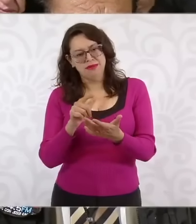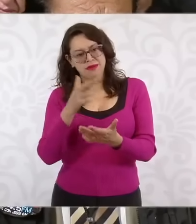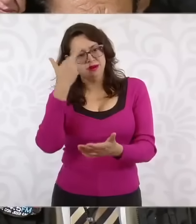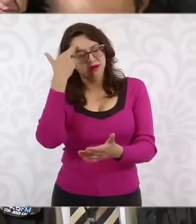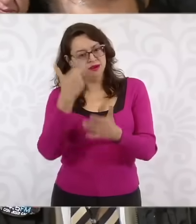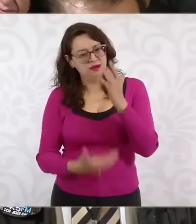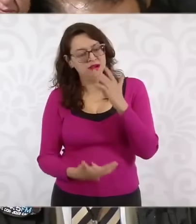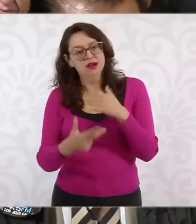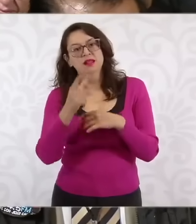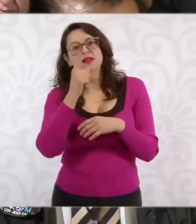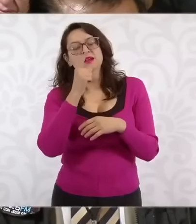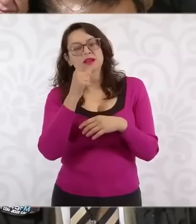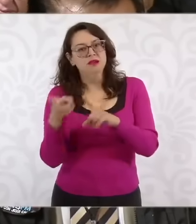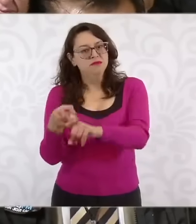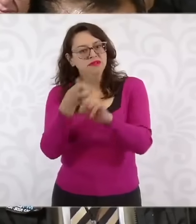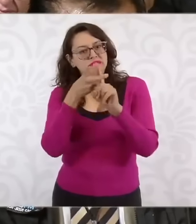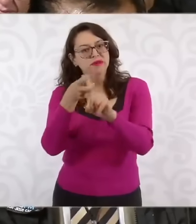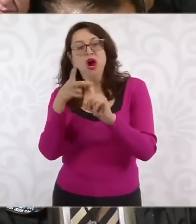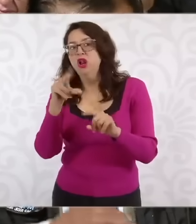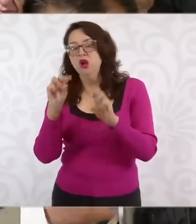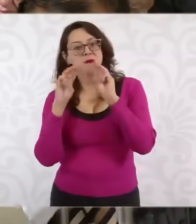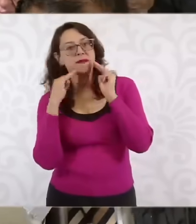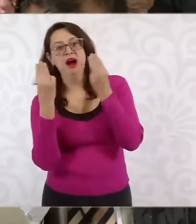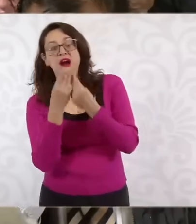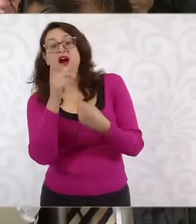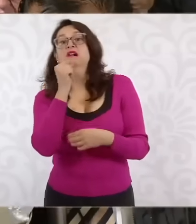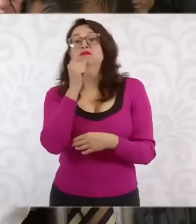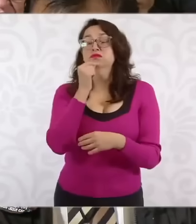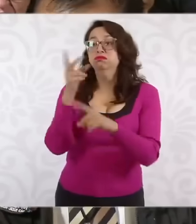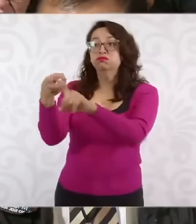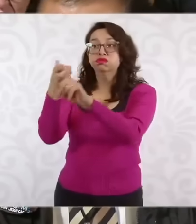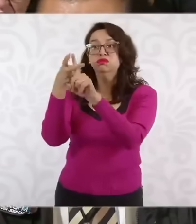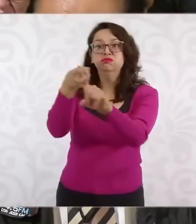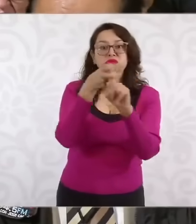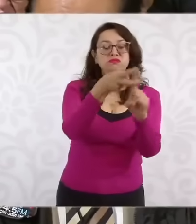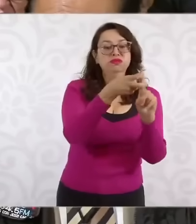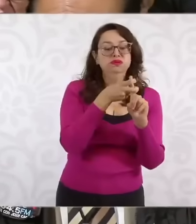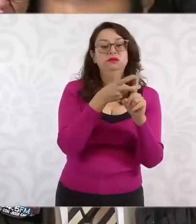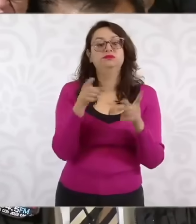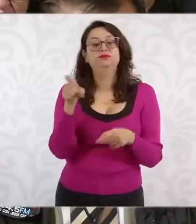está este caso documentado eh y están involucradas todas las policías. Este muchacho lo secuestran